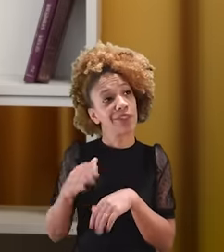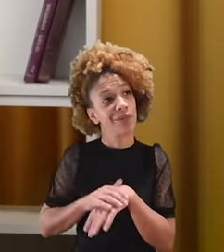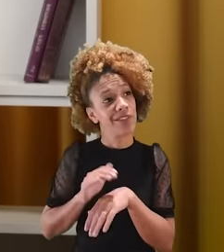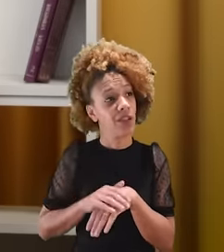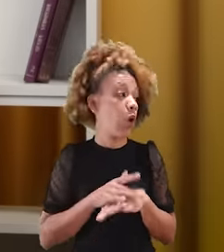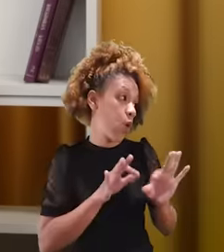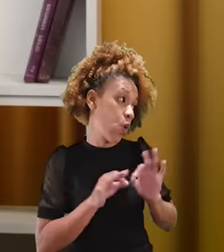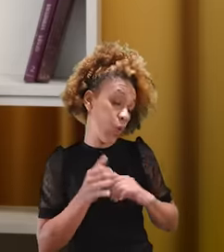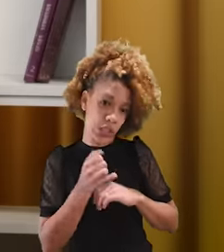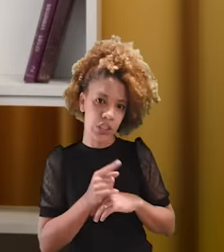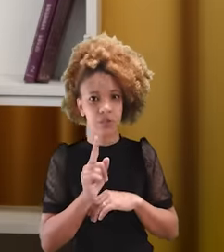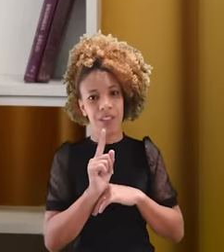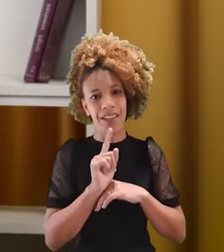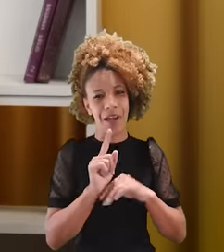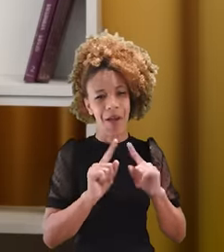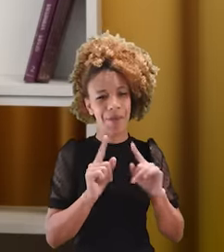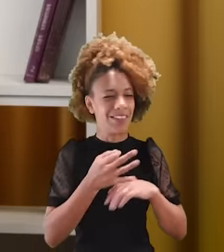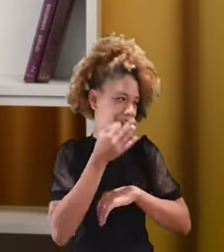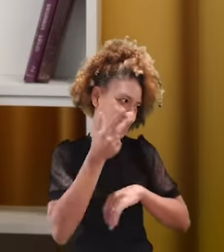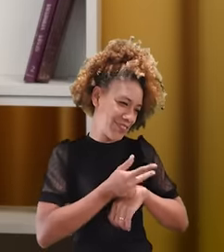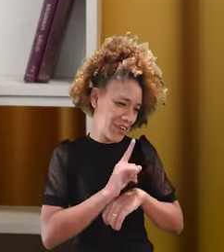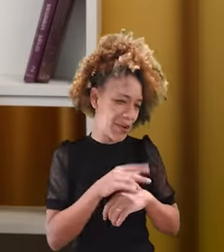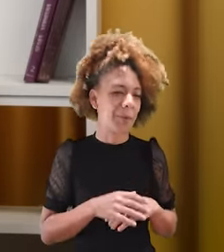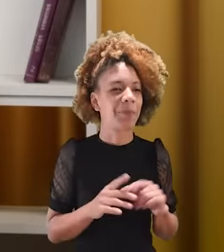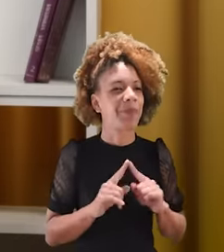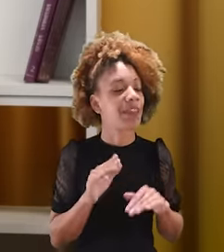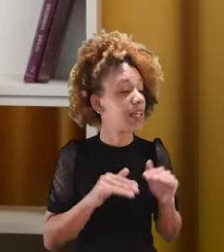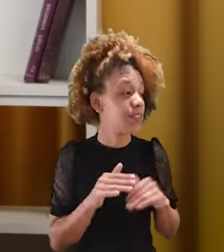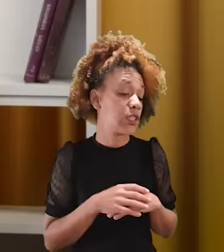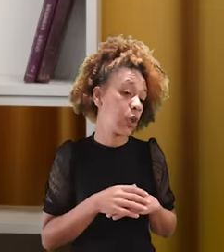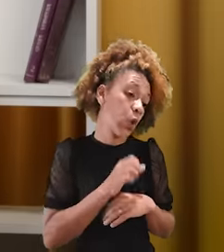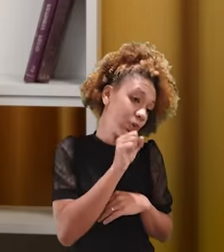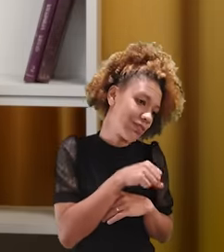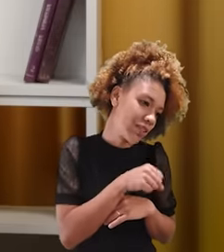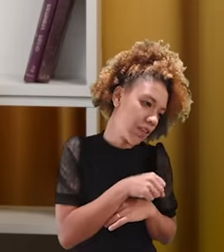no caso que eu não queria estar não mas assim às vezes às vezes o meu sim me leva é quase Como Um